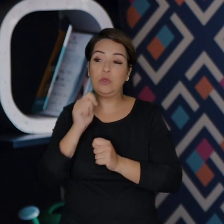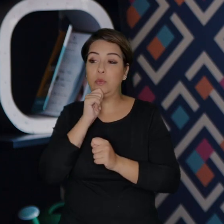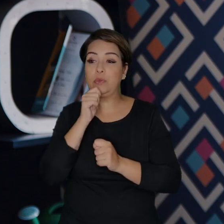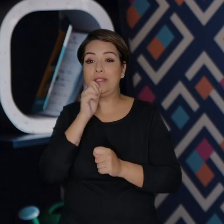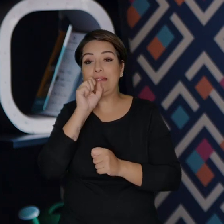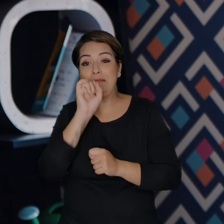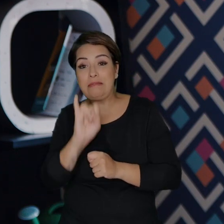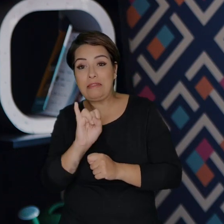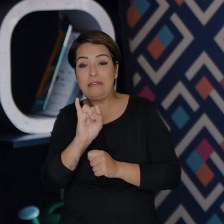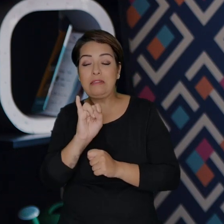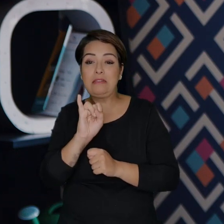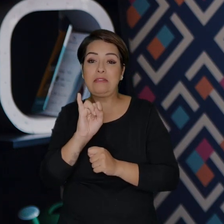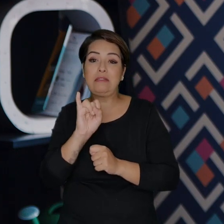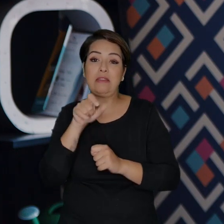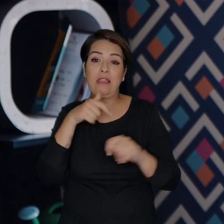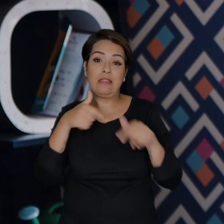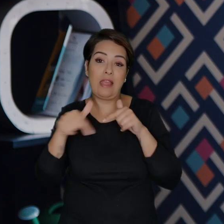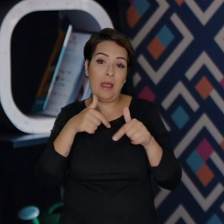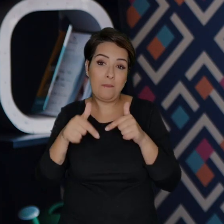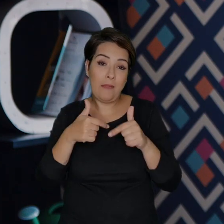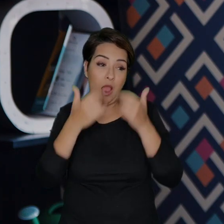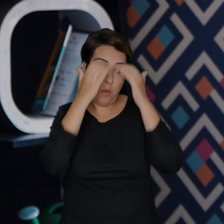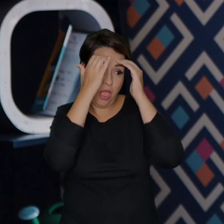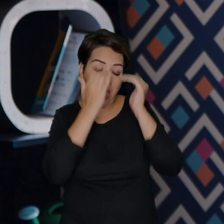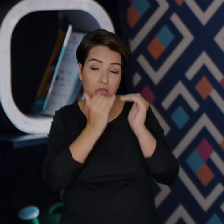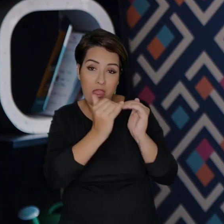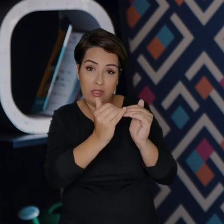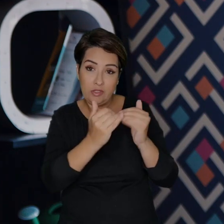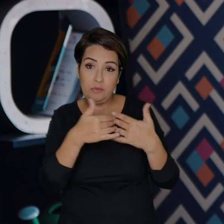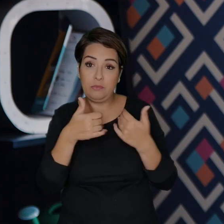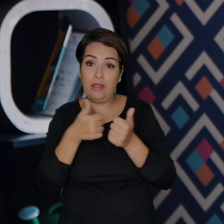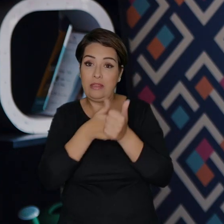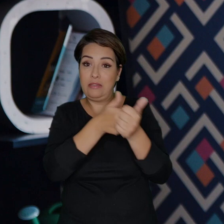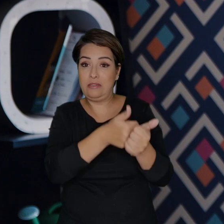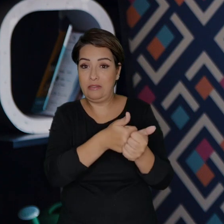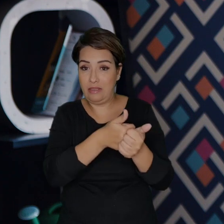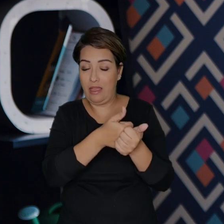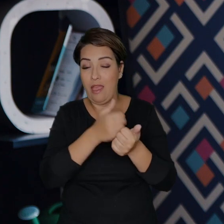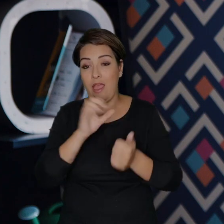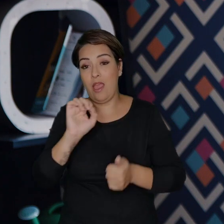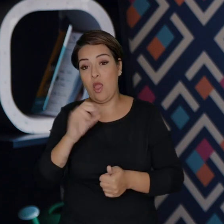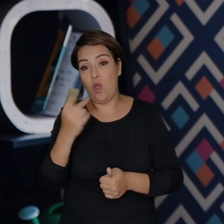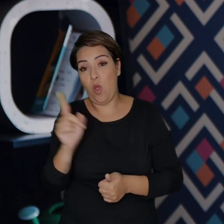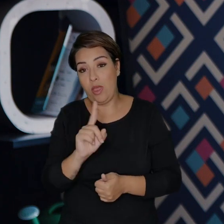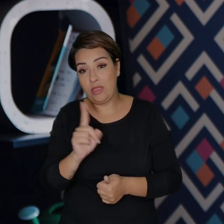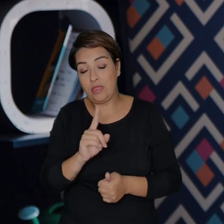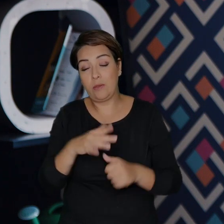se as condições de trabalho mínimas estão sendo seguidas ou não.